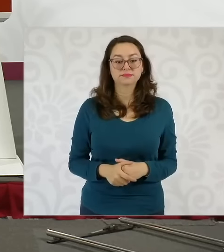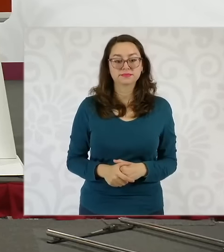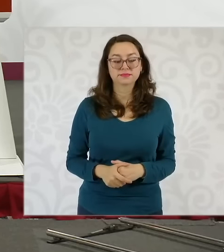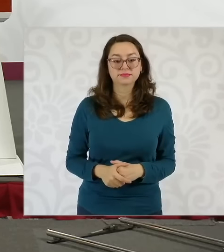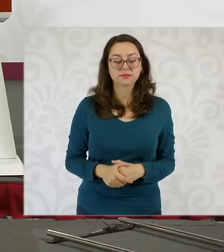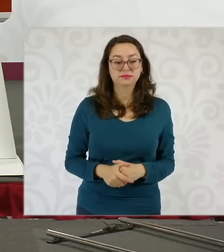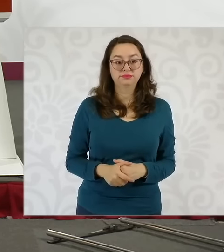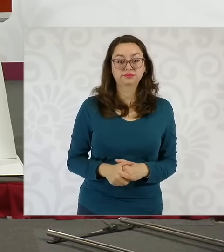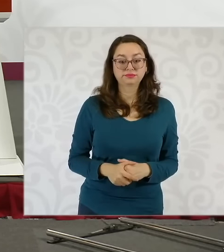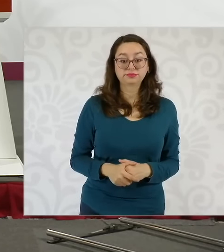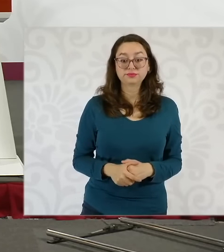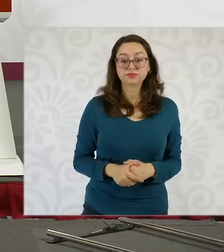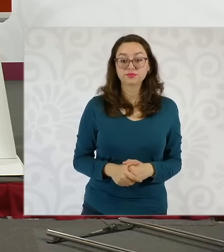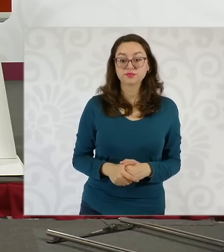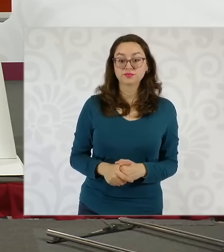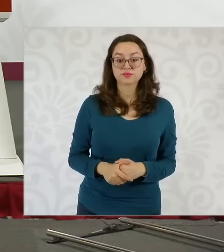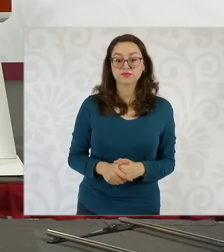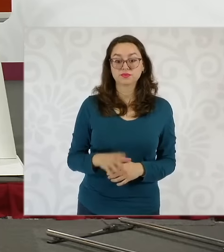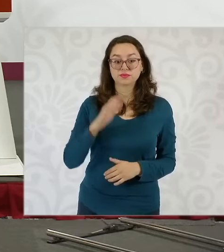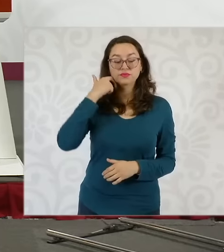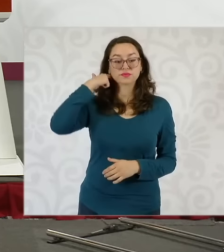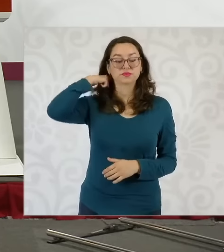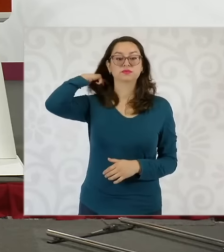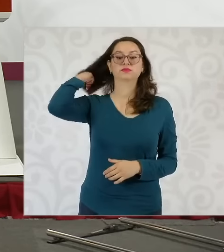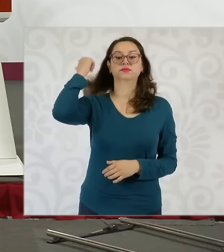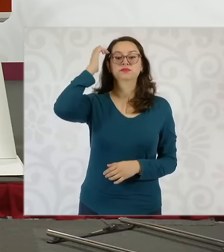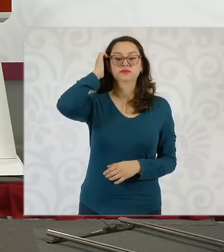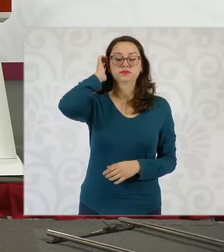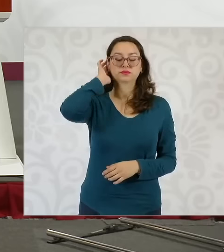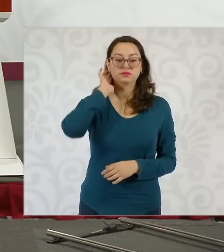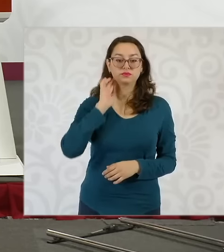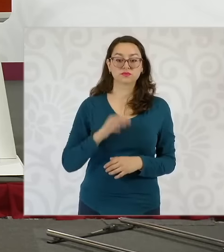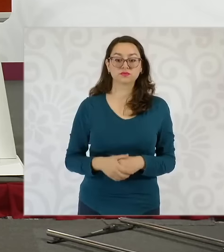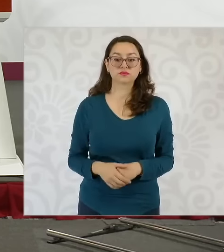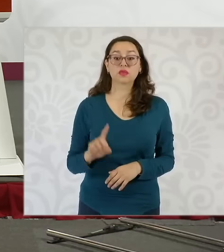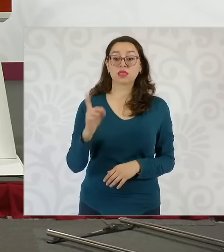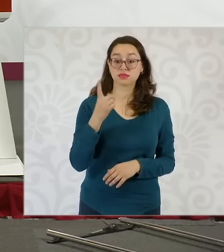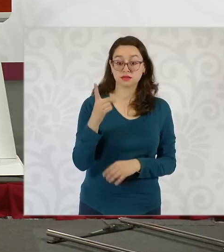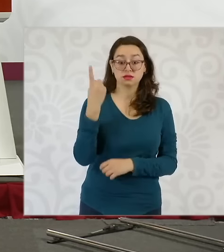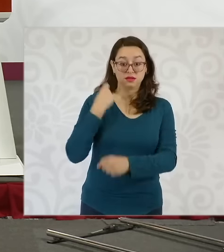en diciembre del año pasado se determinó la factibilidad del polo de desarrollo en Tapa